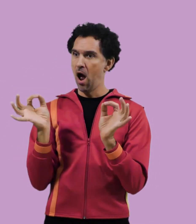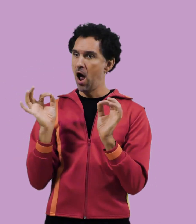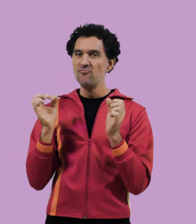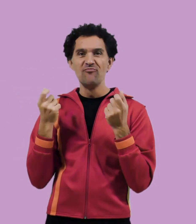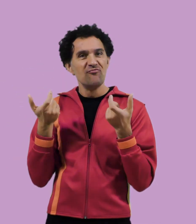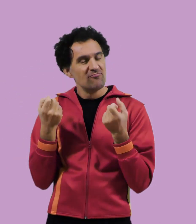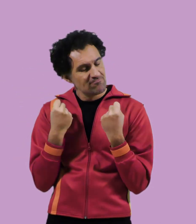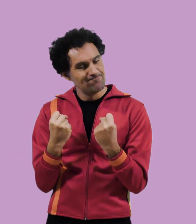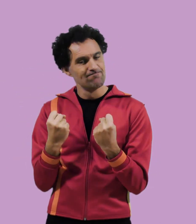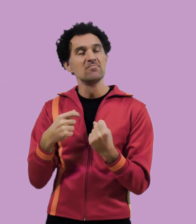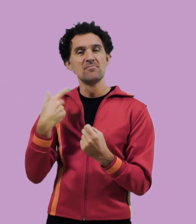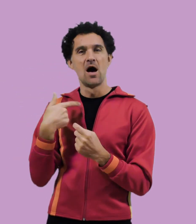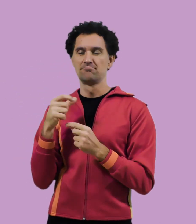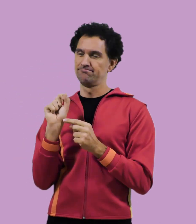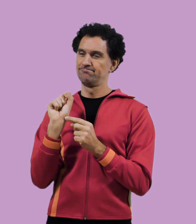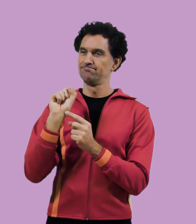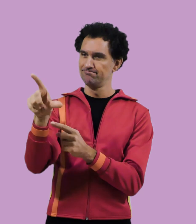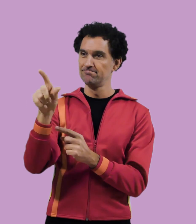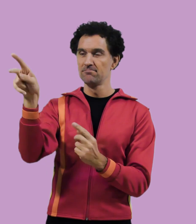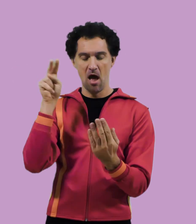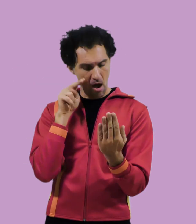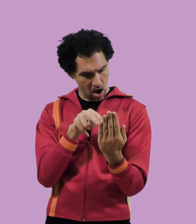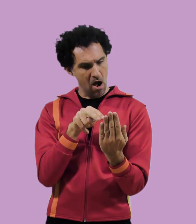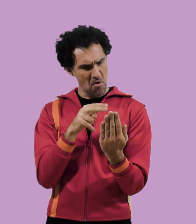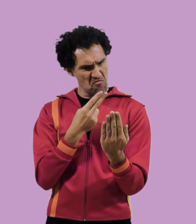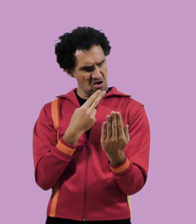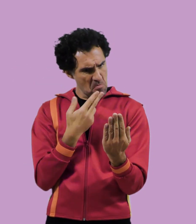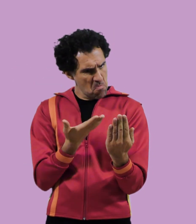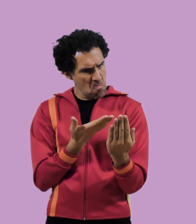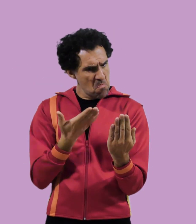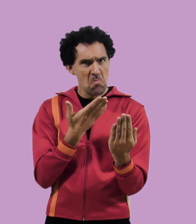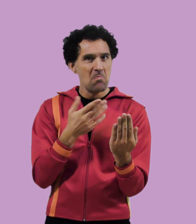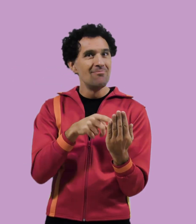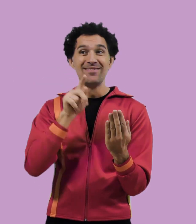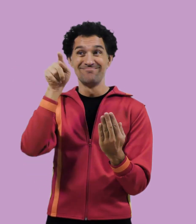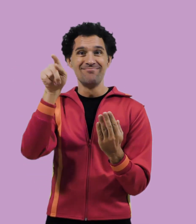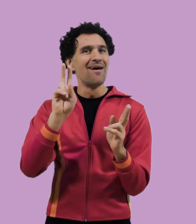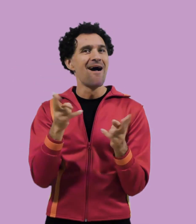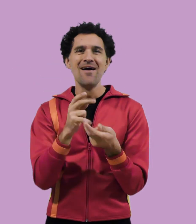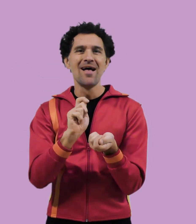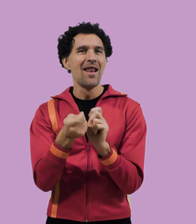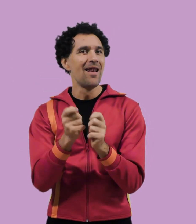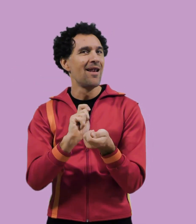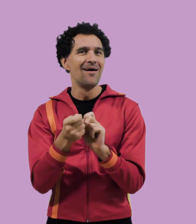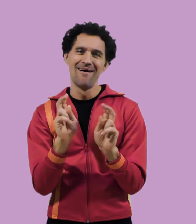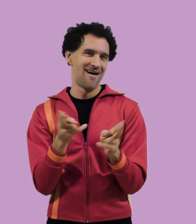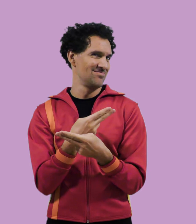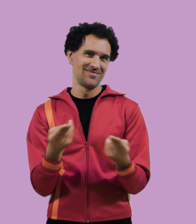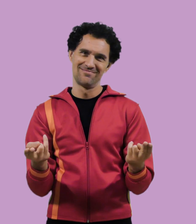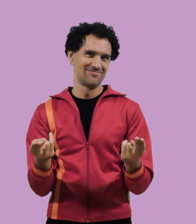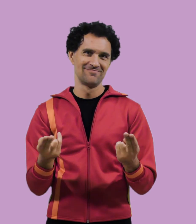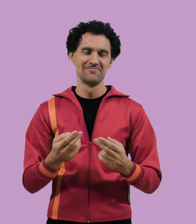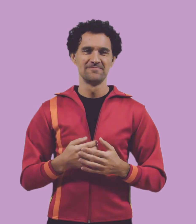Das ist dann sicherer und das kann man der anderen Person schicken.